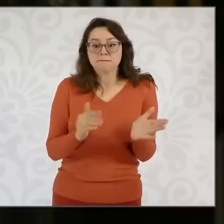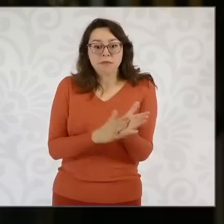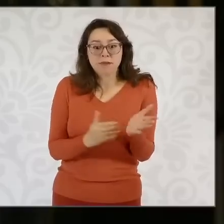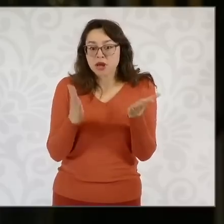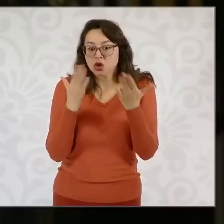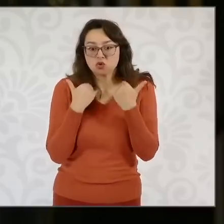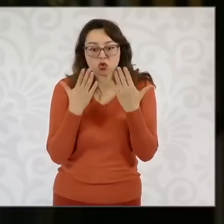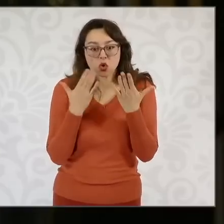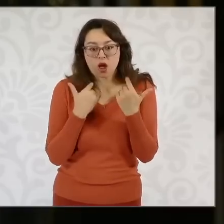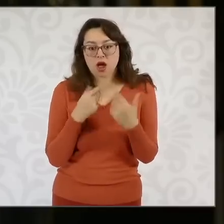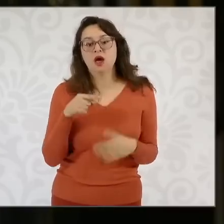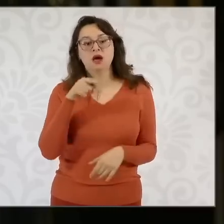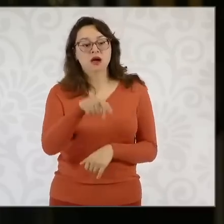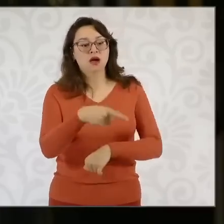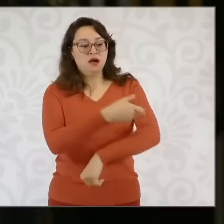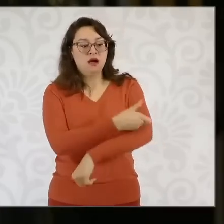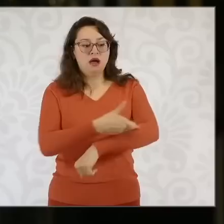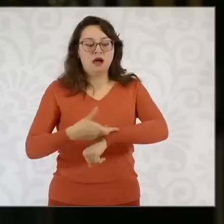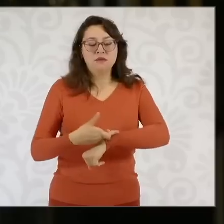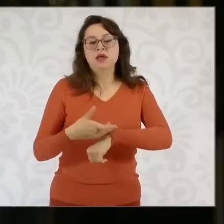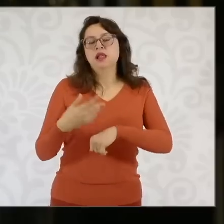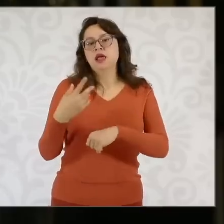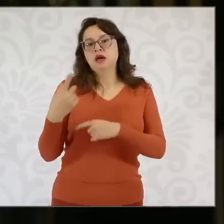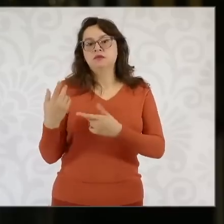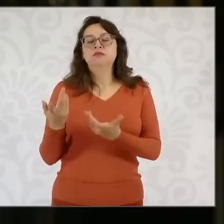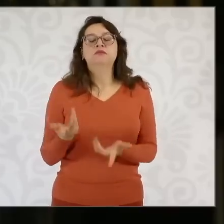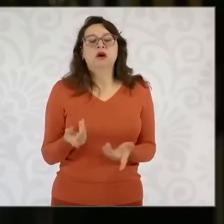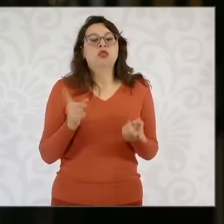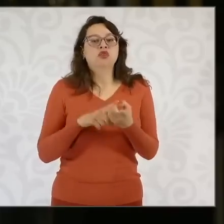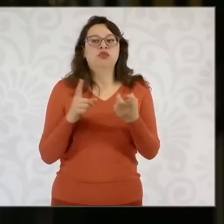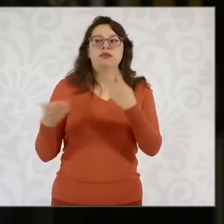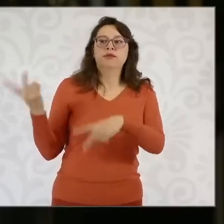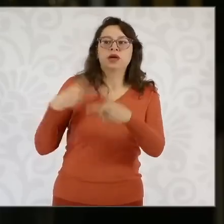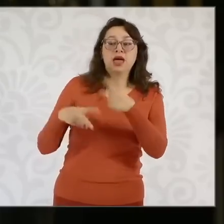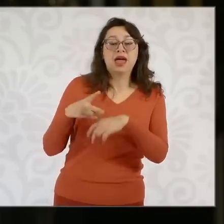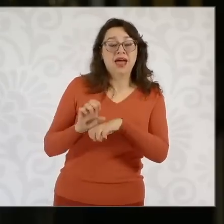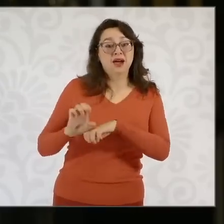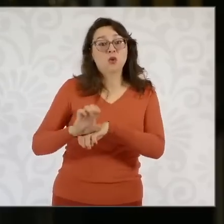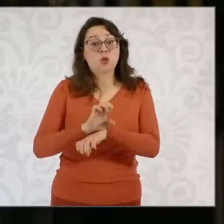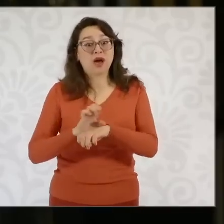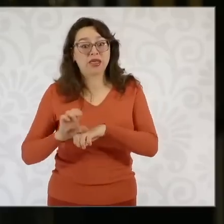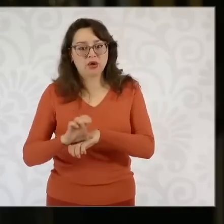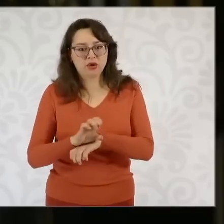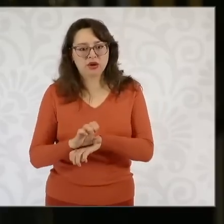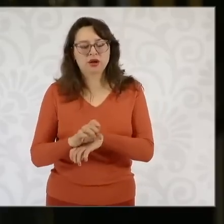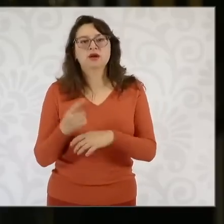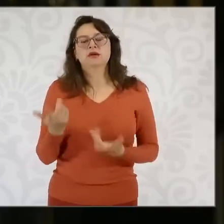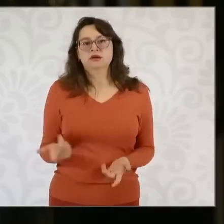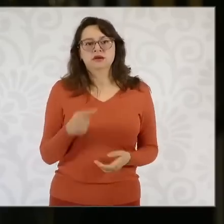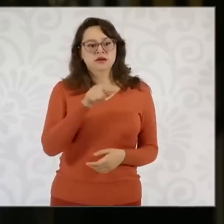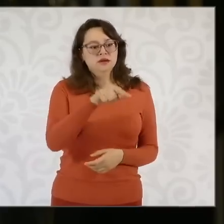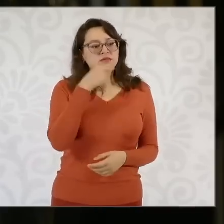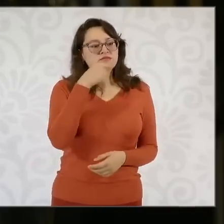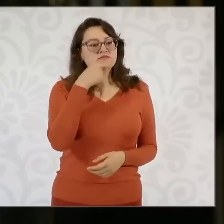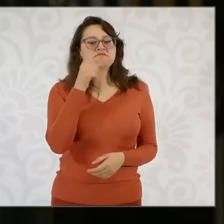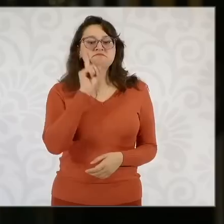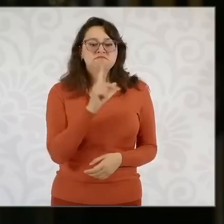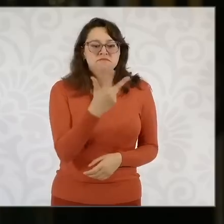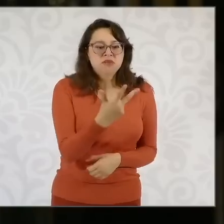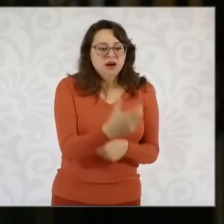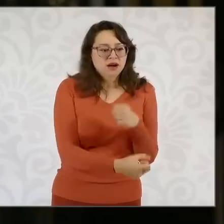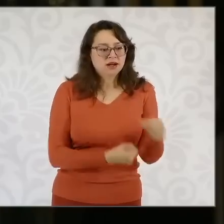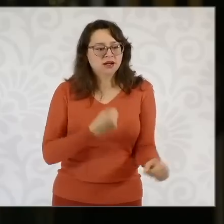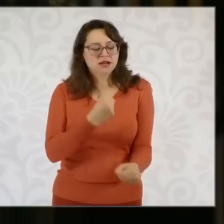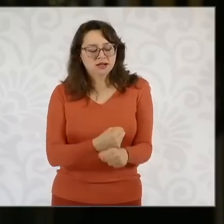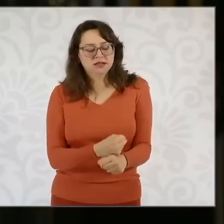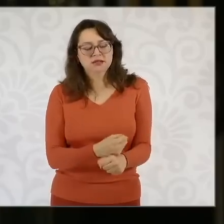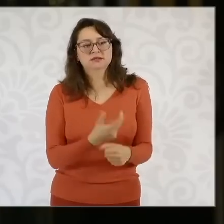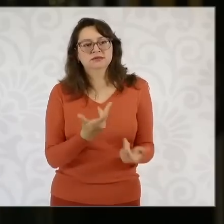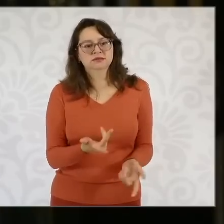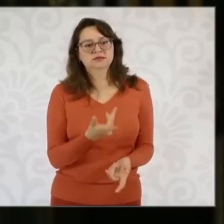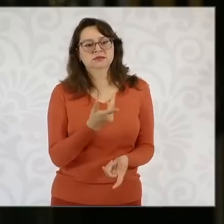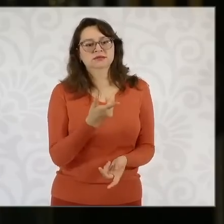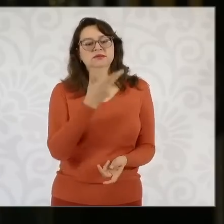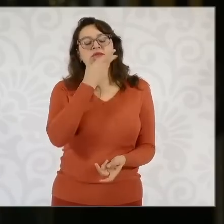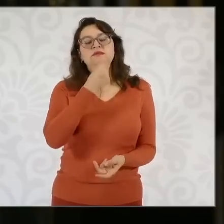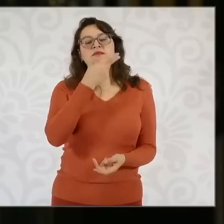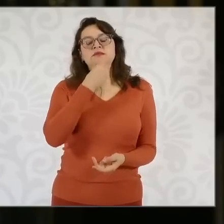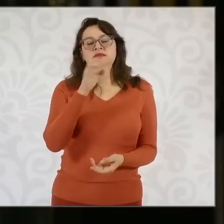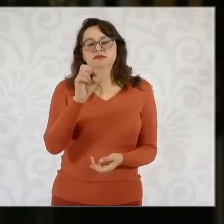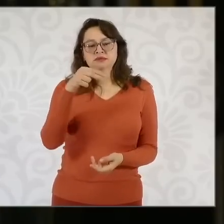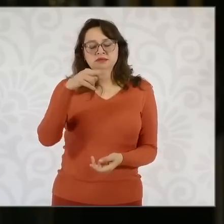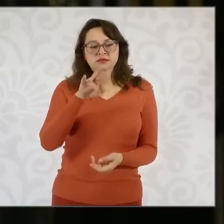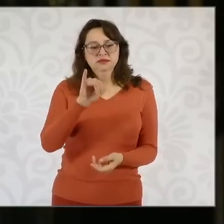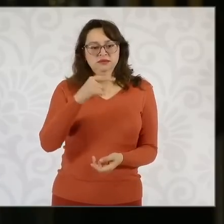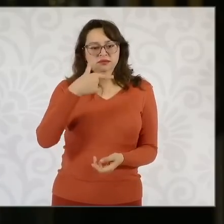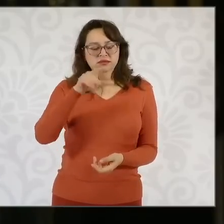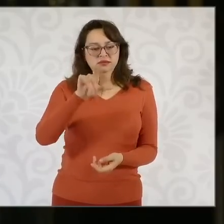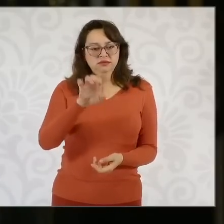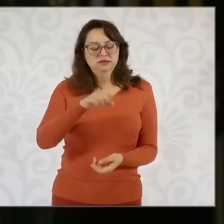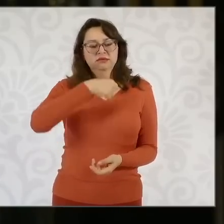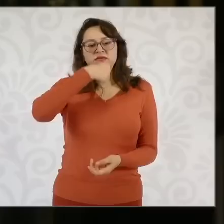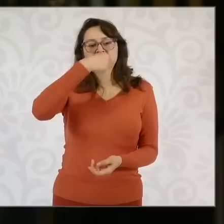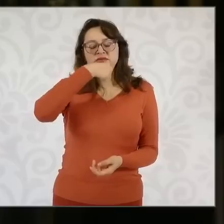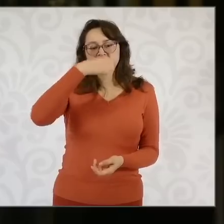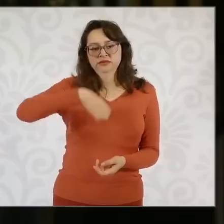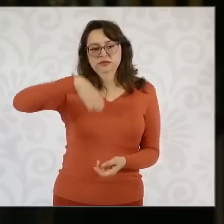ecuatoriana que trae una niña de 8 años que está ahí el señor Enrique Acosta de 64 años su esposa